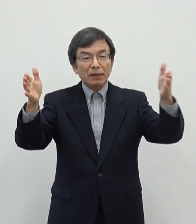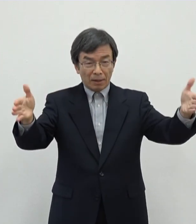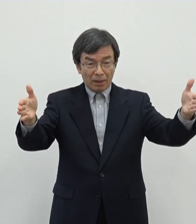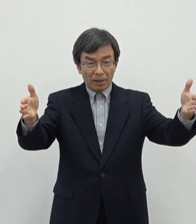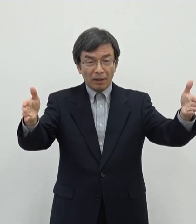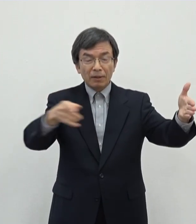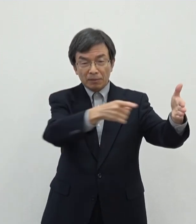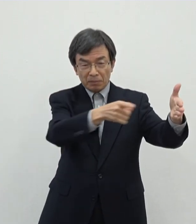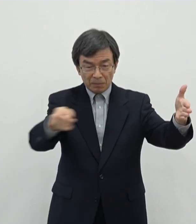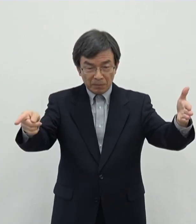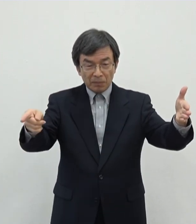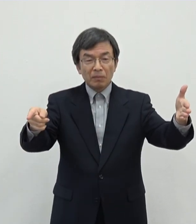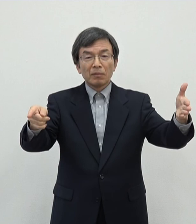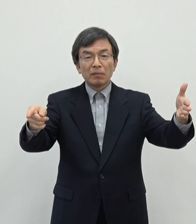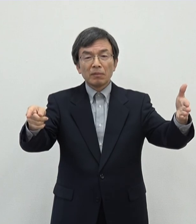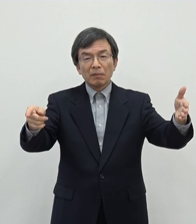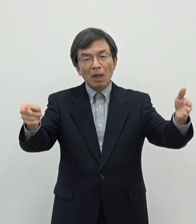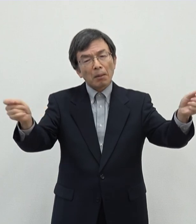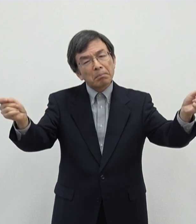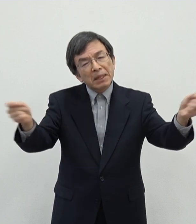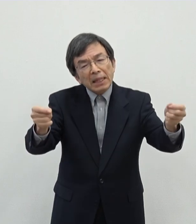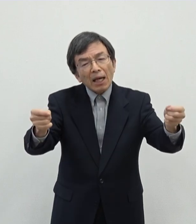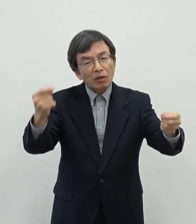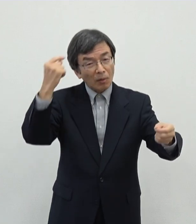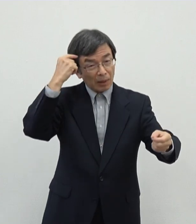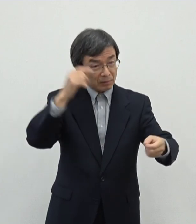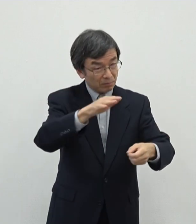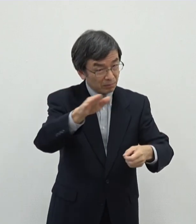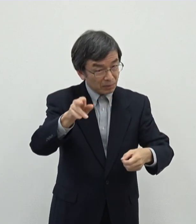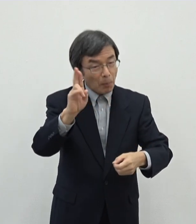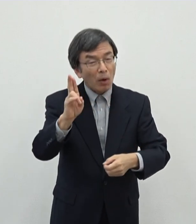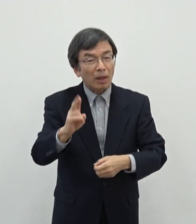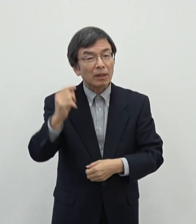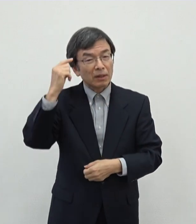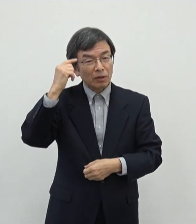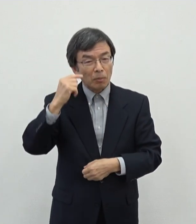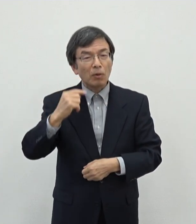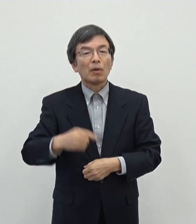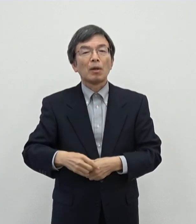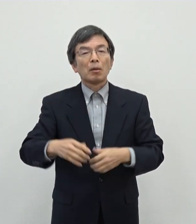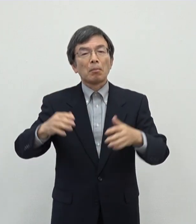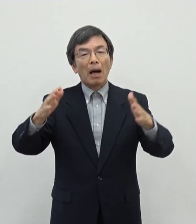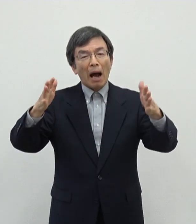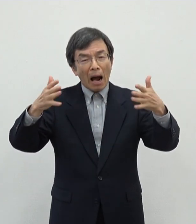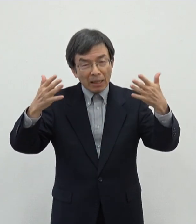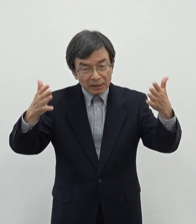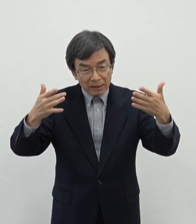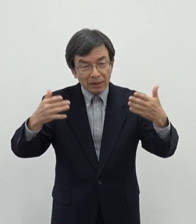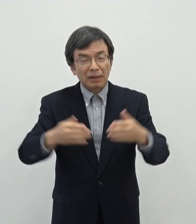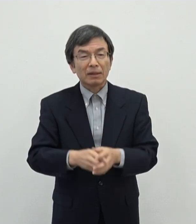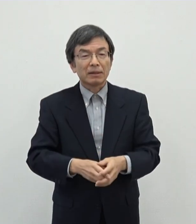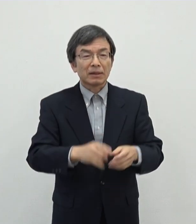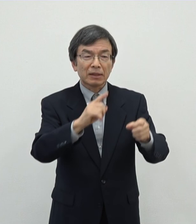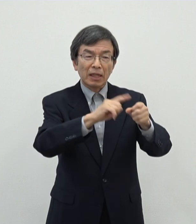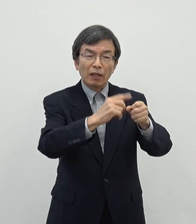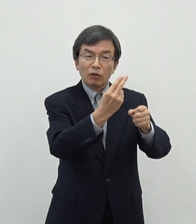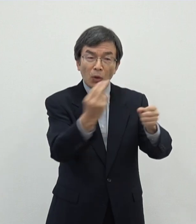あの期間が短いようにも思うんですがあの秋の季節それからあの年度内でまぁ事業して